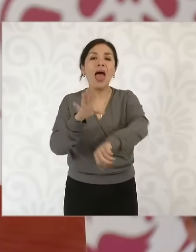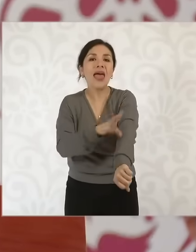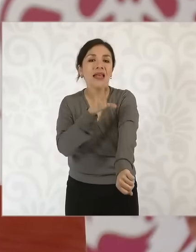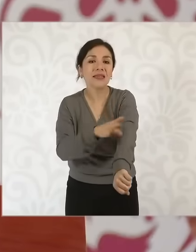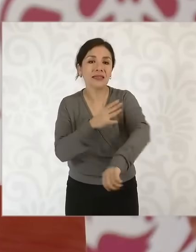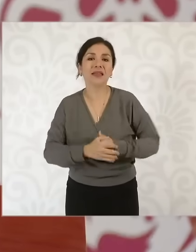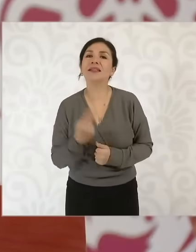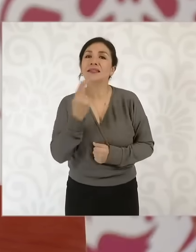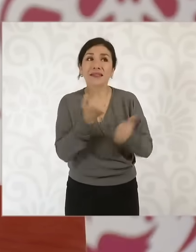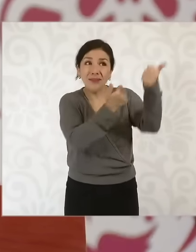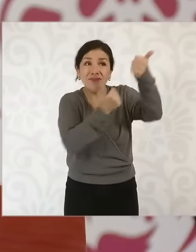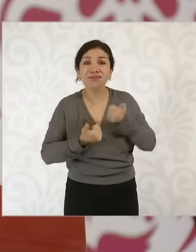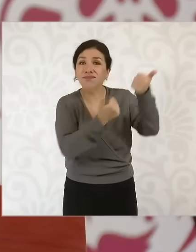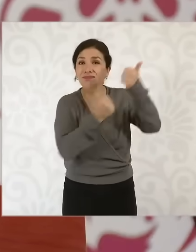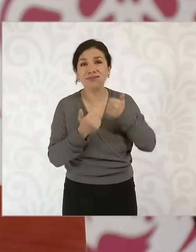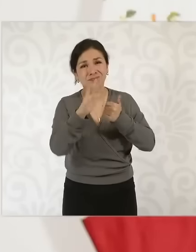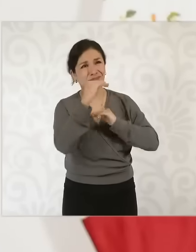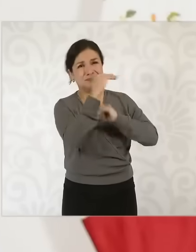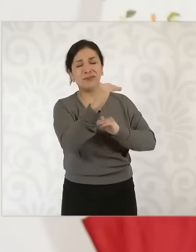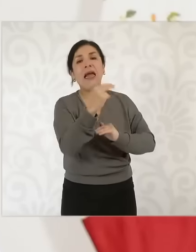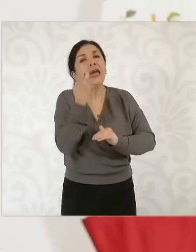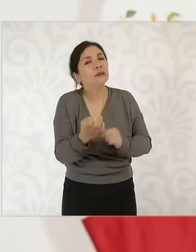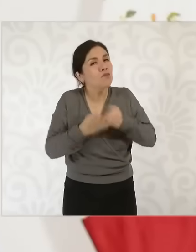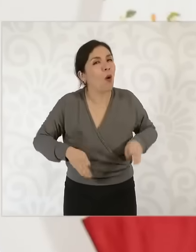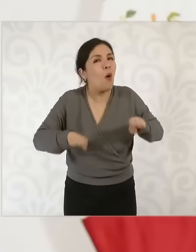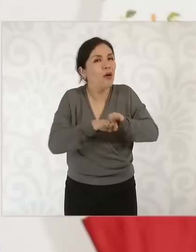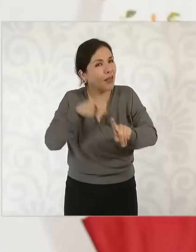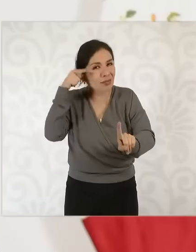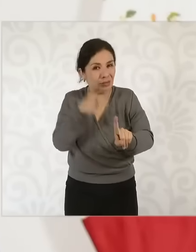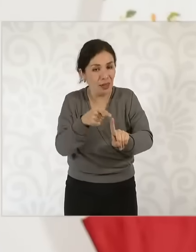la dependencia en gas natural es fundamental en estrategia. Tenemos que aumentar la producción